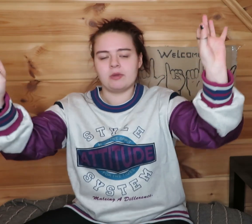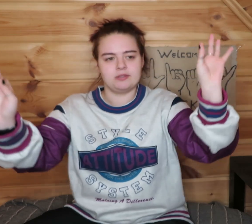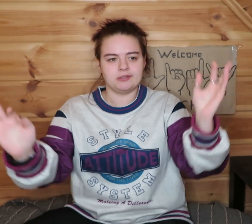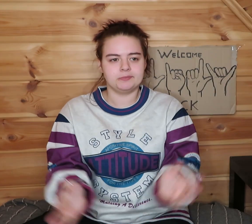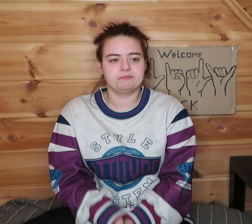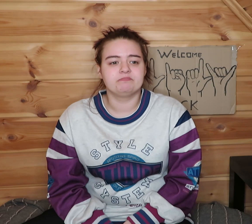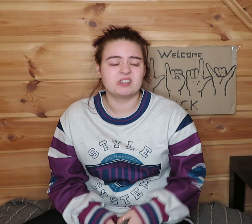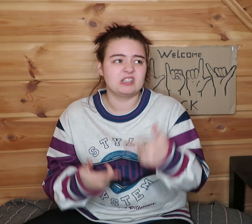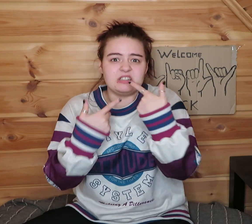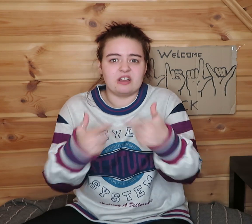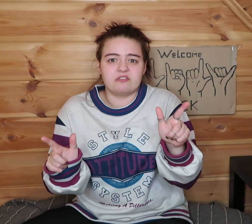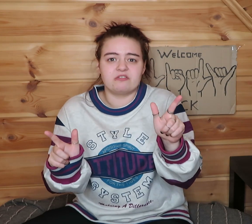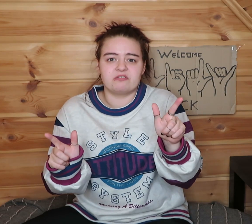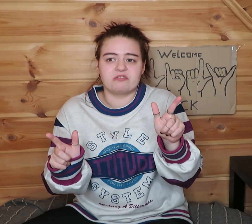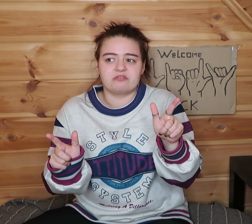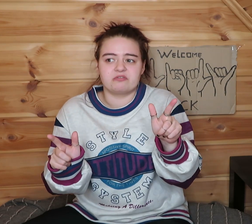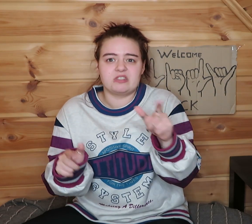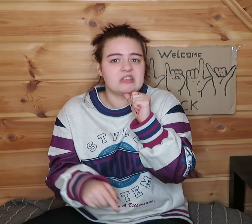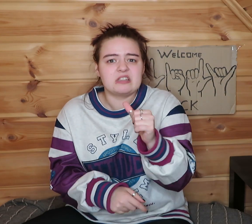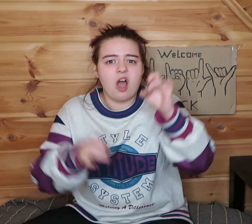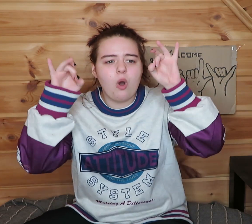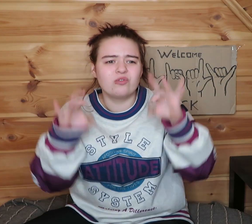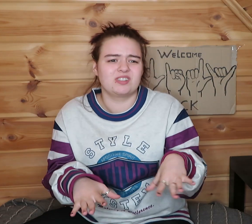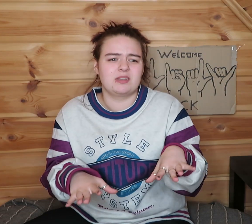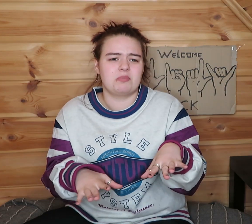Man darf einfach nicht aufgeben.